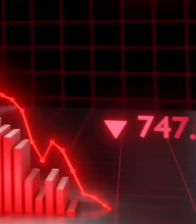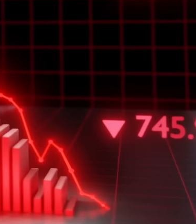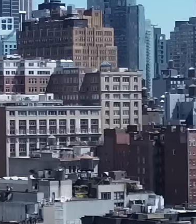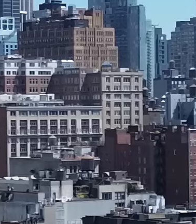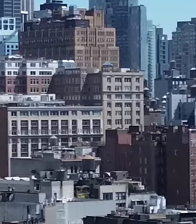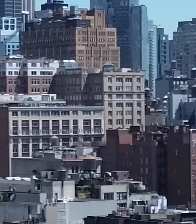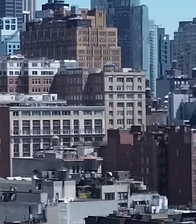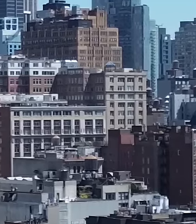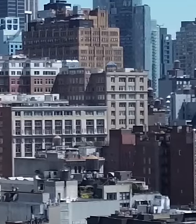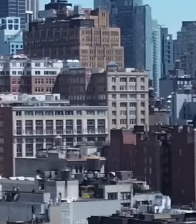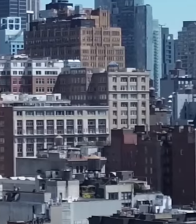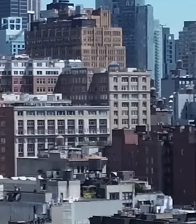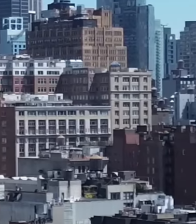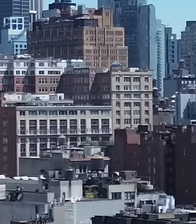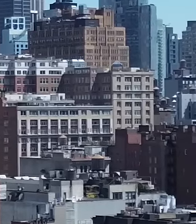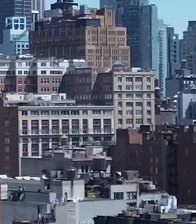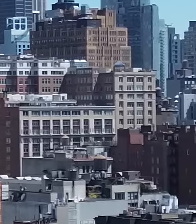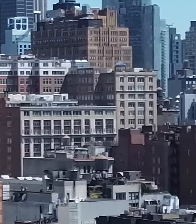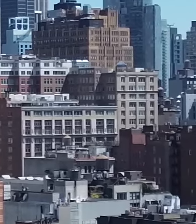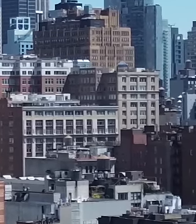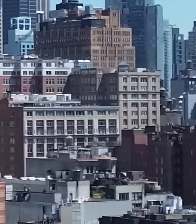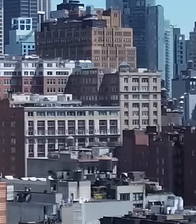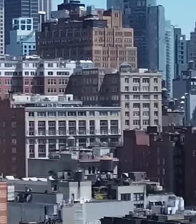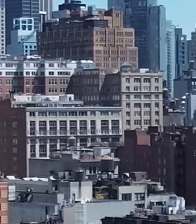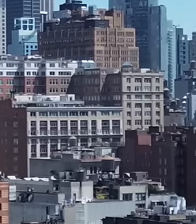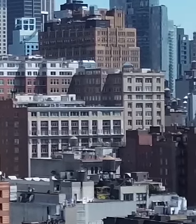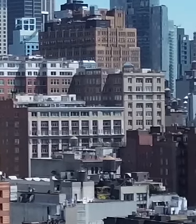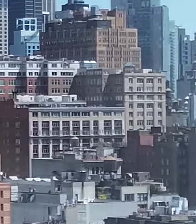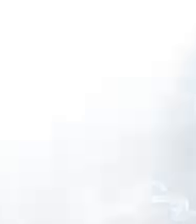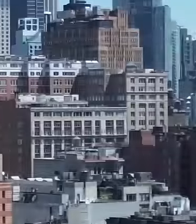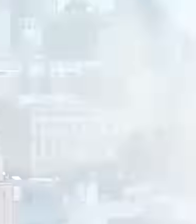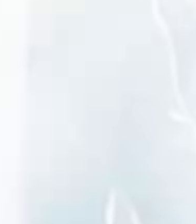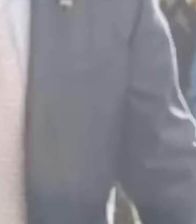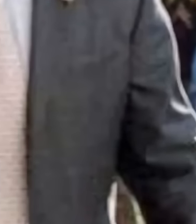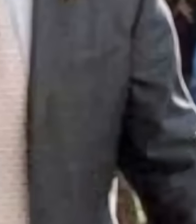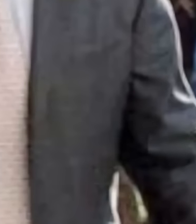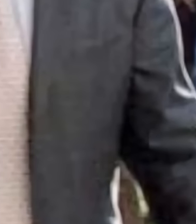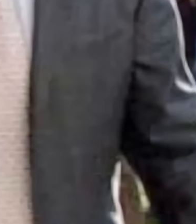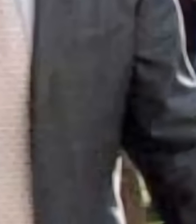residencia a los Estados Unidos. El enfado de estos personajes es, en el fondo, un asunto de